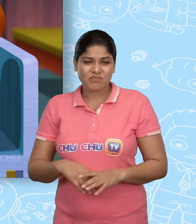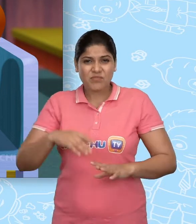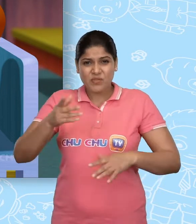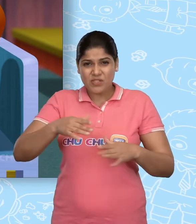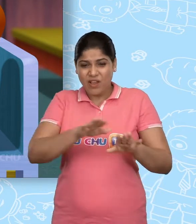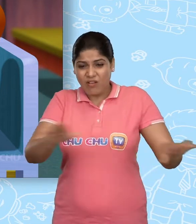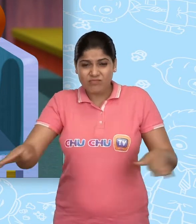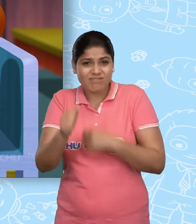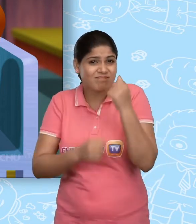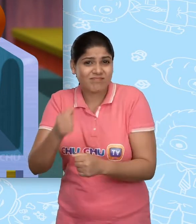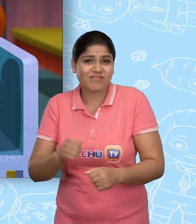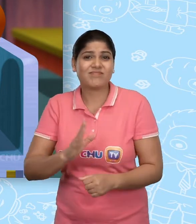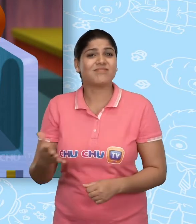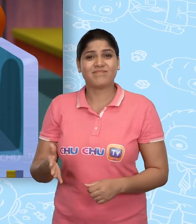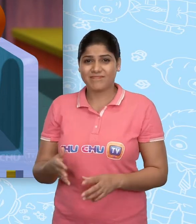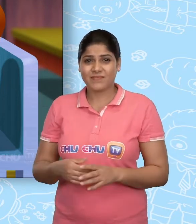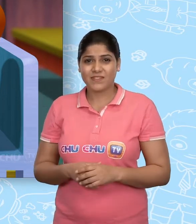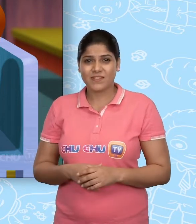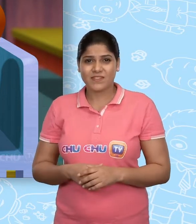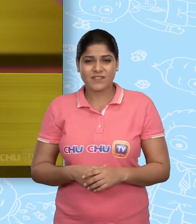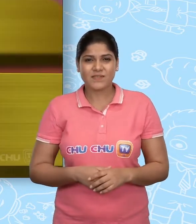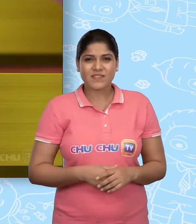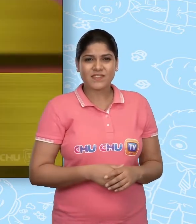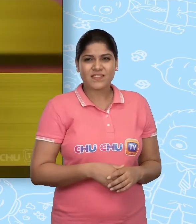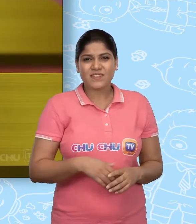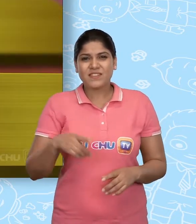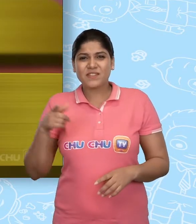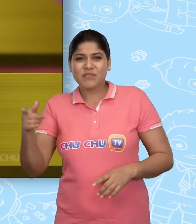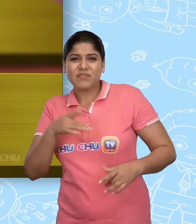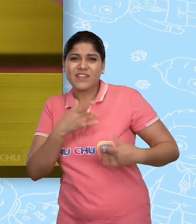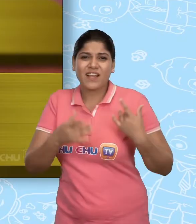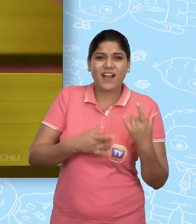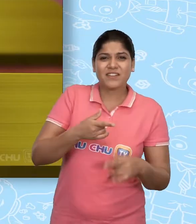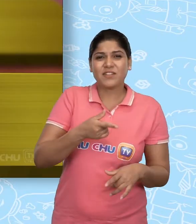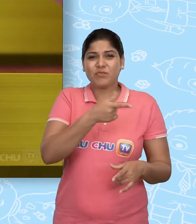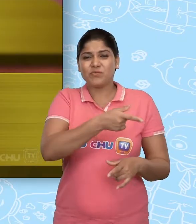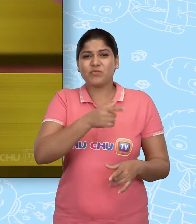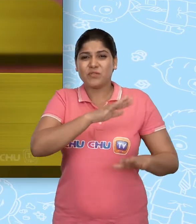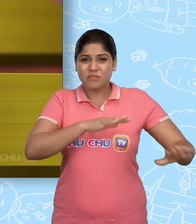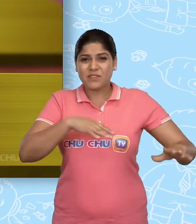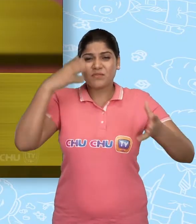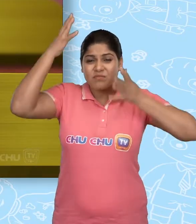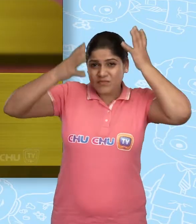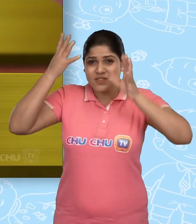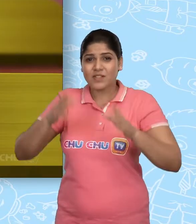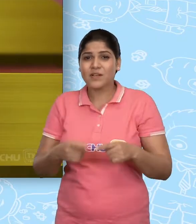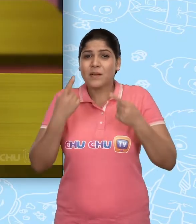मुझे होलवे मे नहीं दौड़ना चाहिए था। ChaCha को लग रहा था कि वो छोटा बच्चा बहुत परेशान